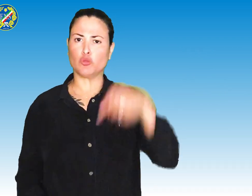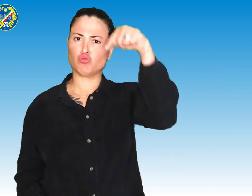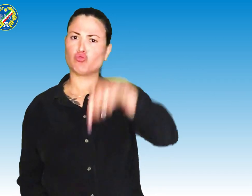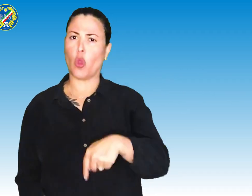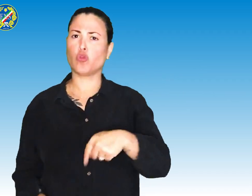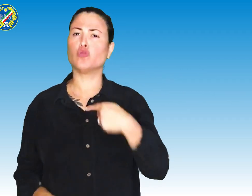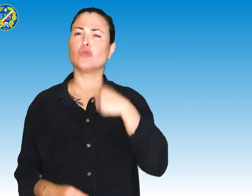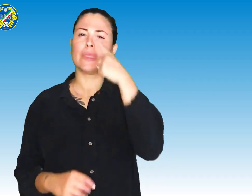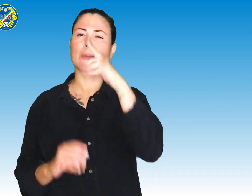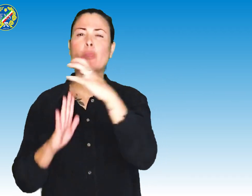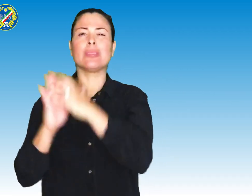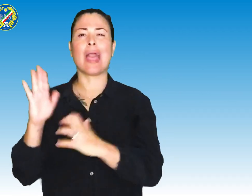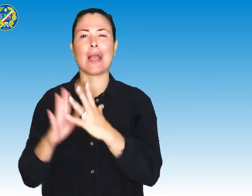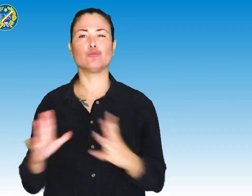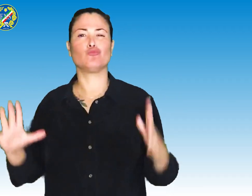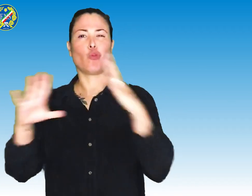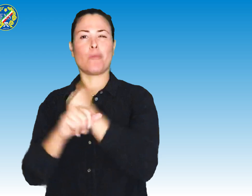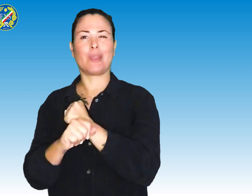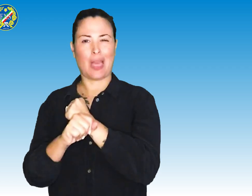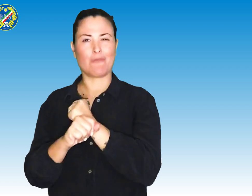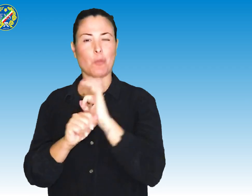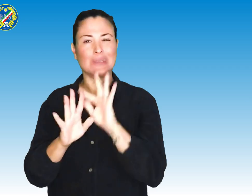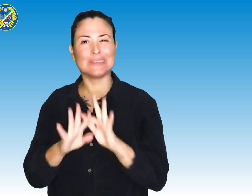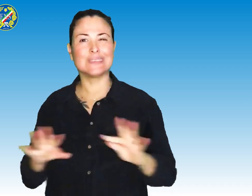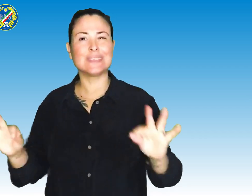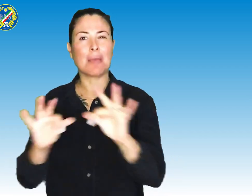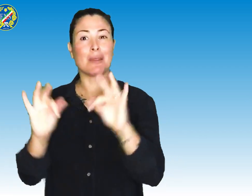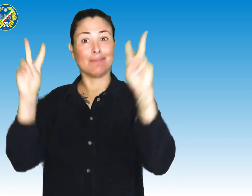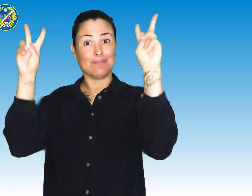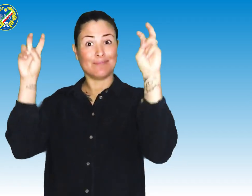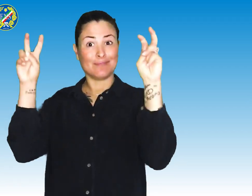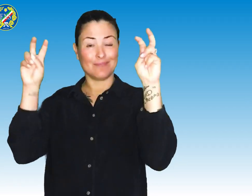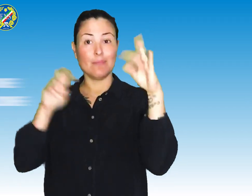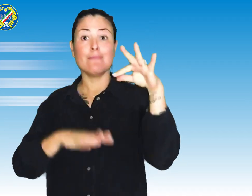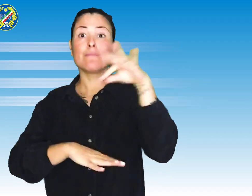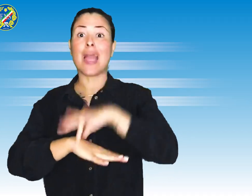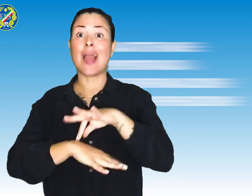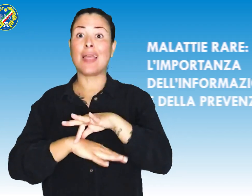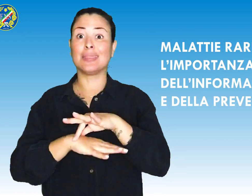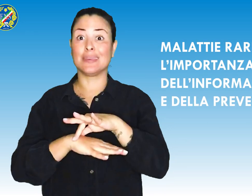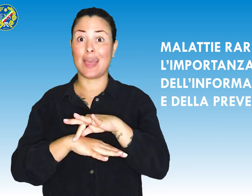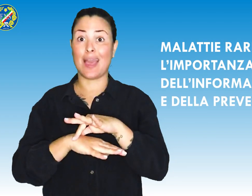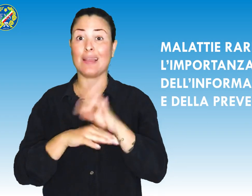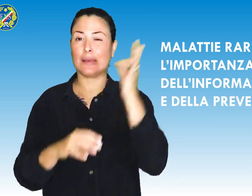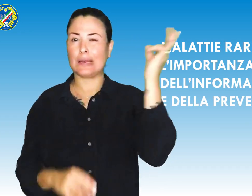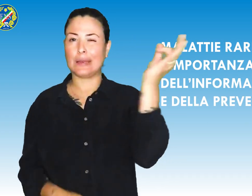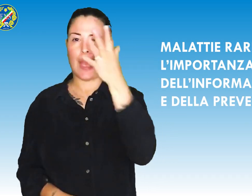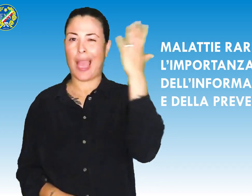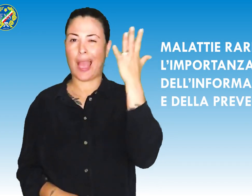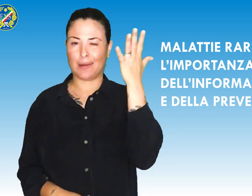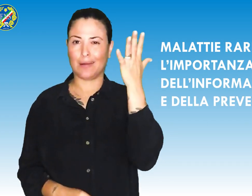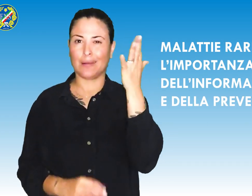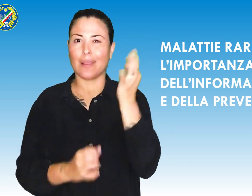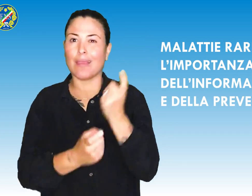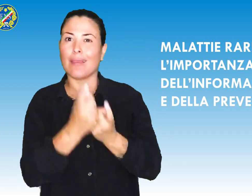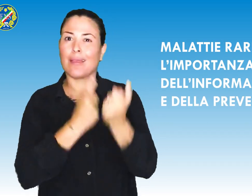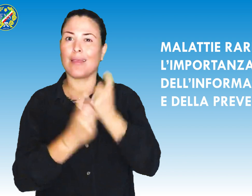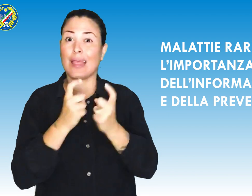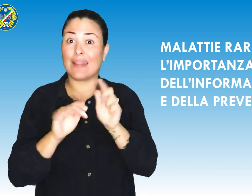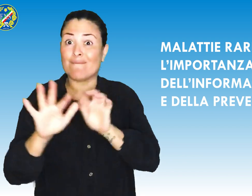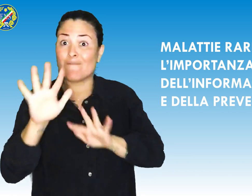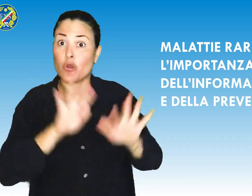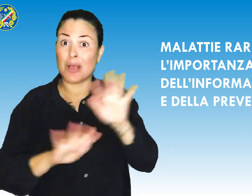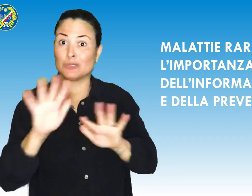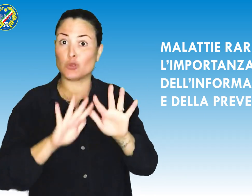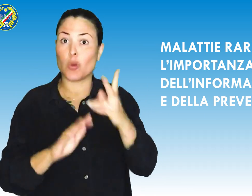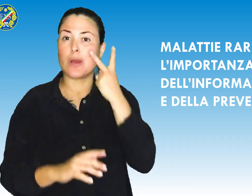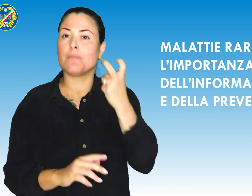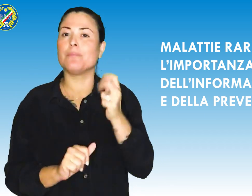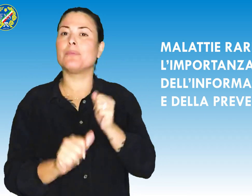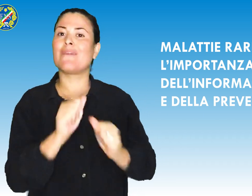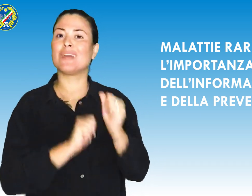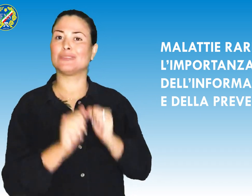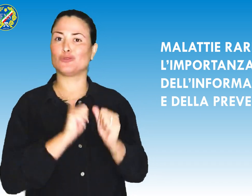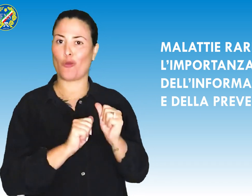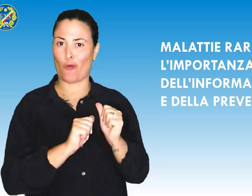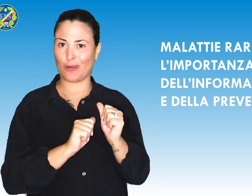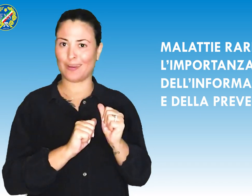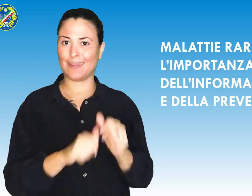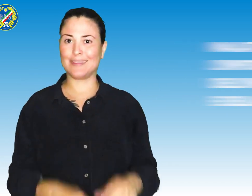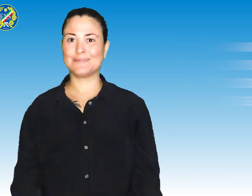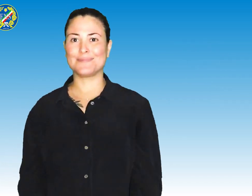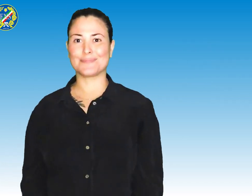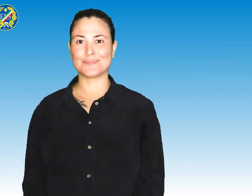Ecco l'abstract del seminario "Malattie rare: l’importanza dell’informazione e della prevenzione”.